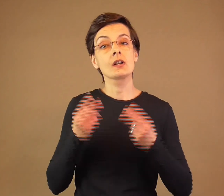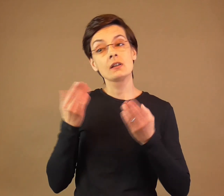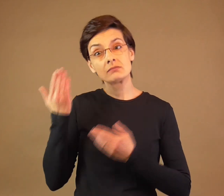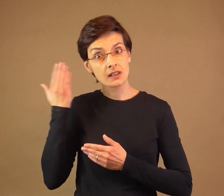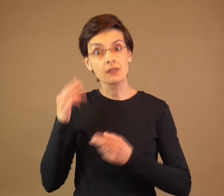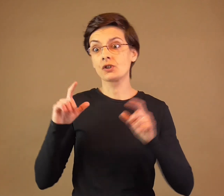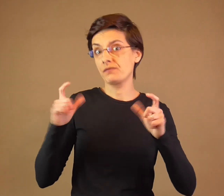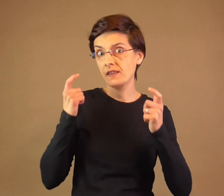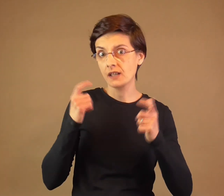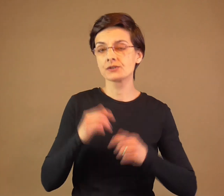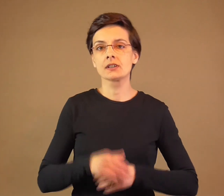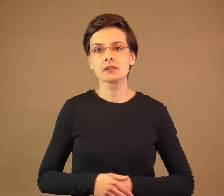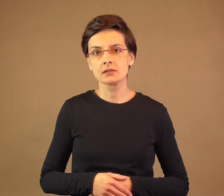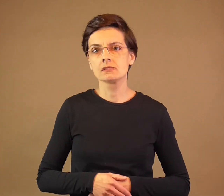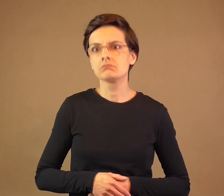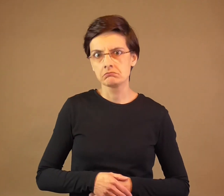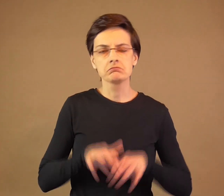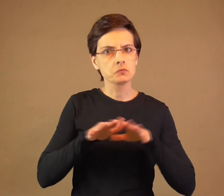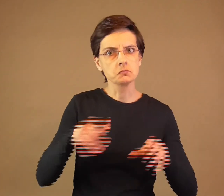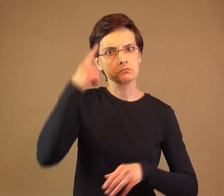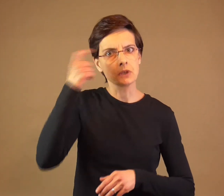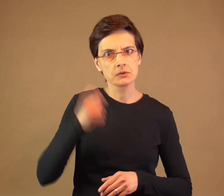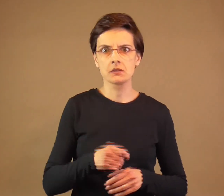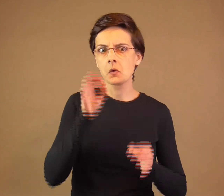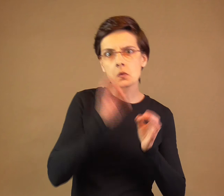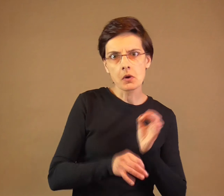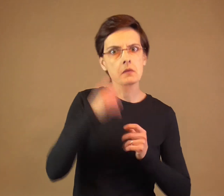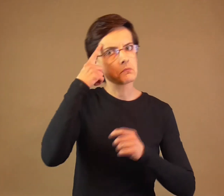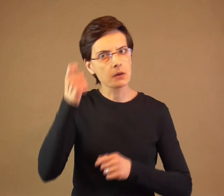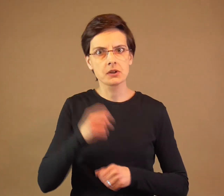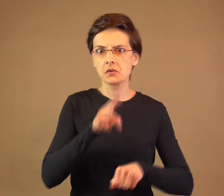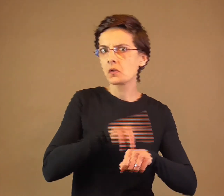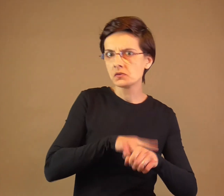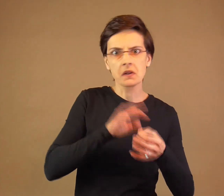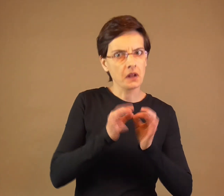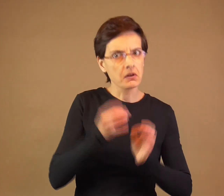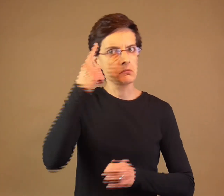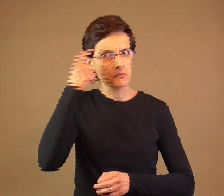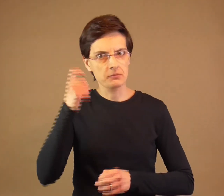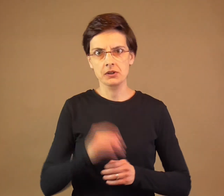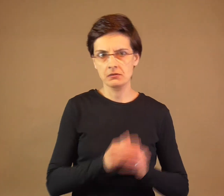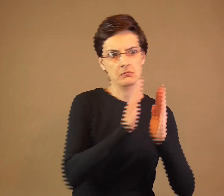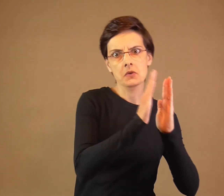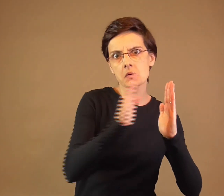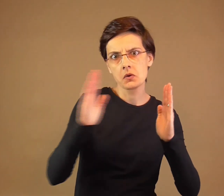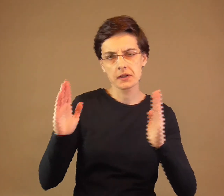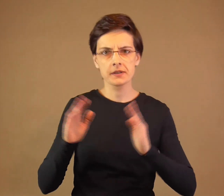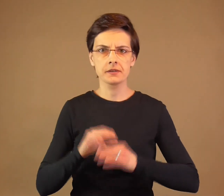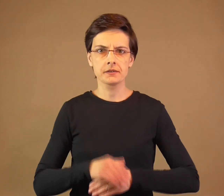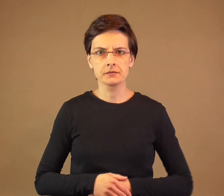Po wydarzeniu, nasza pamięć, pełna szczegółów, chronologiczna jest tylko jakiś czas.